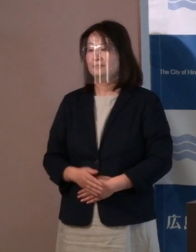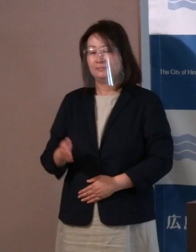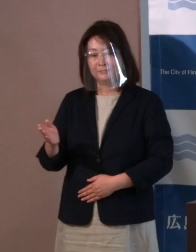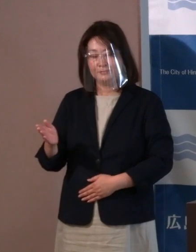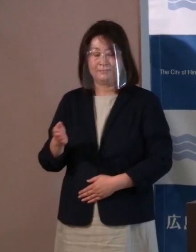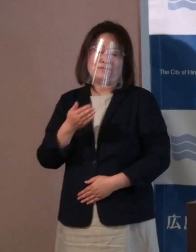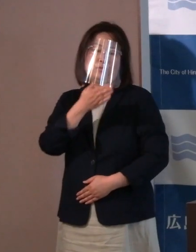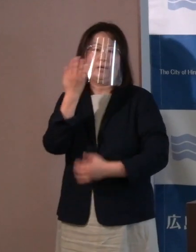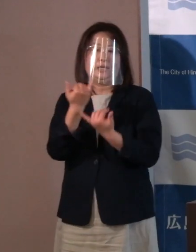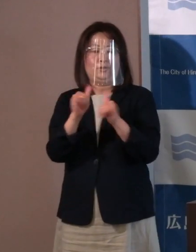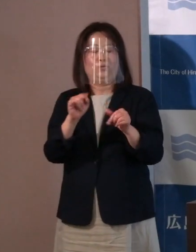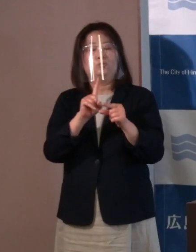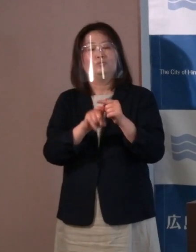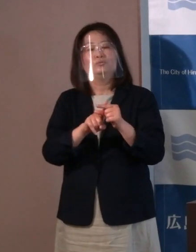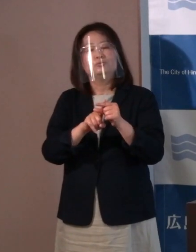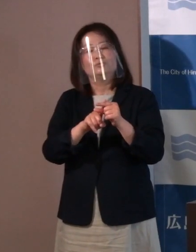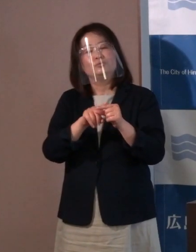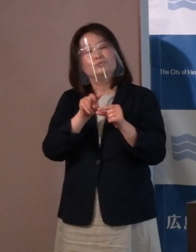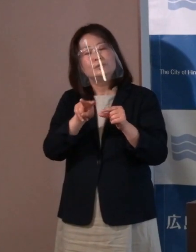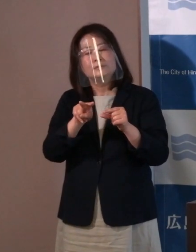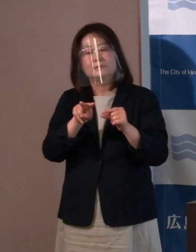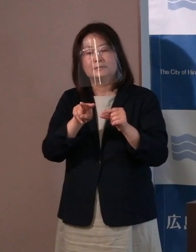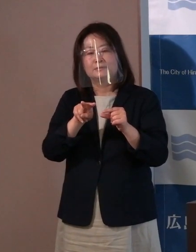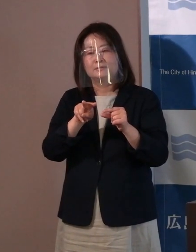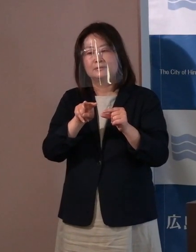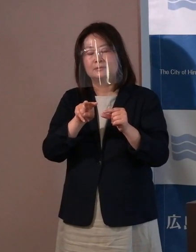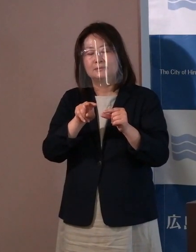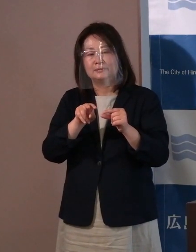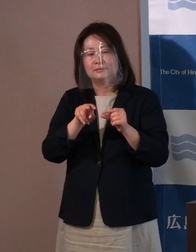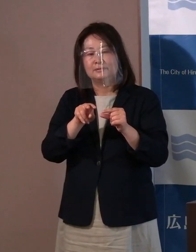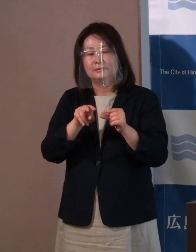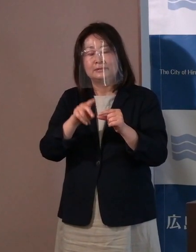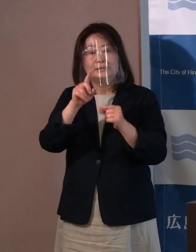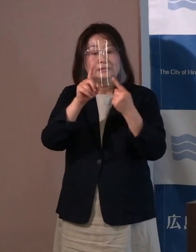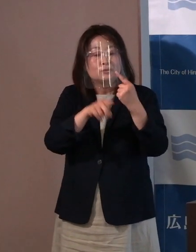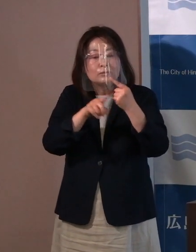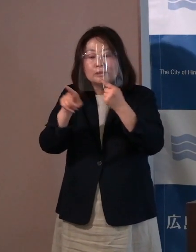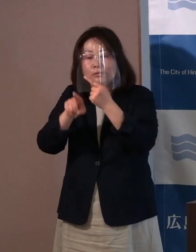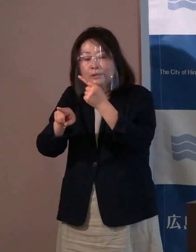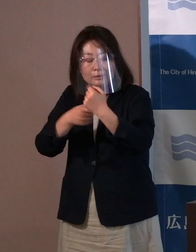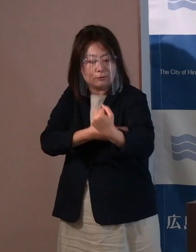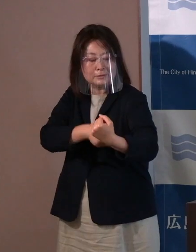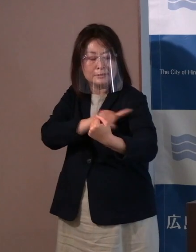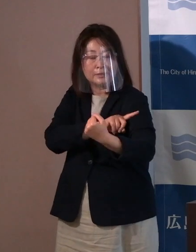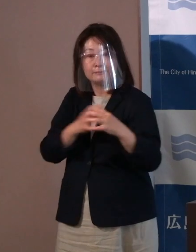(記者)若い人を中心に､ 一人一人の力を結集すれば